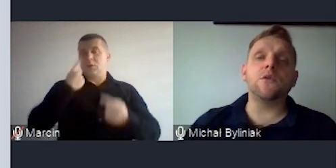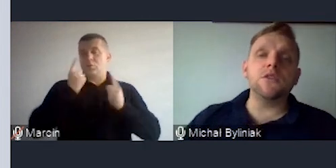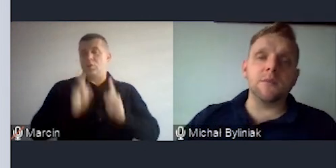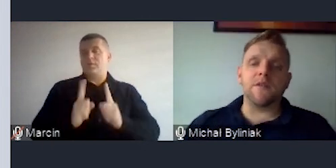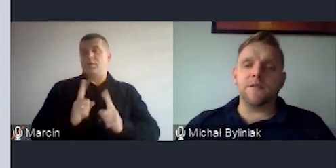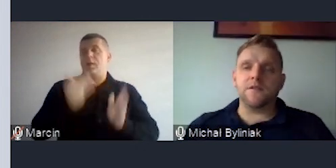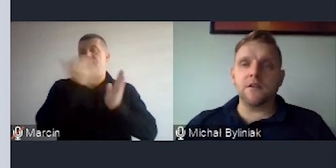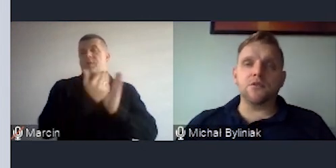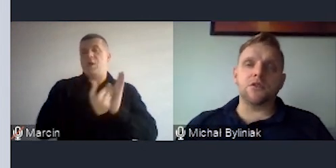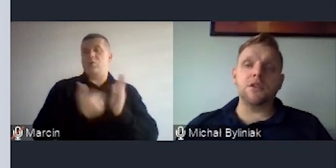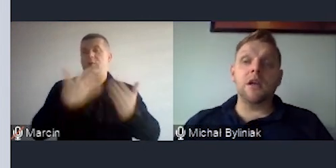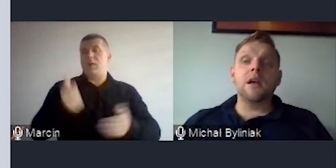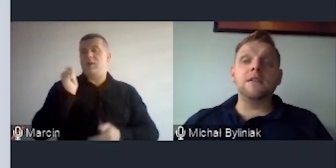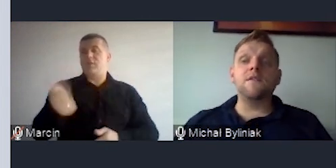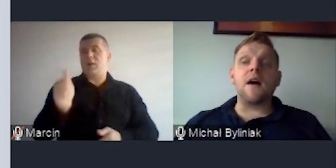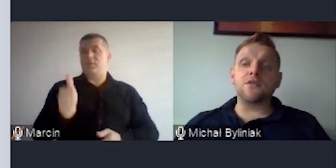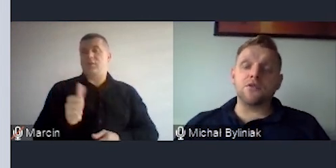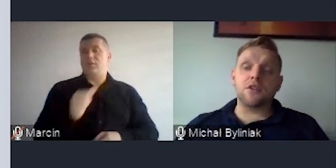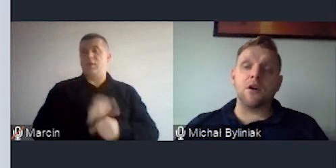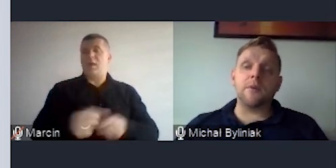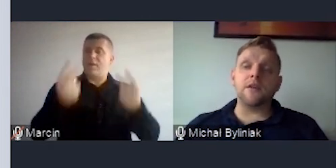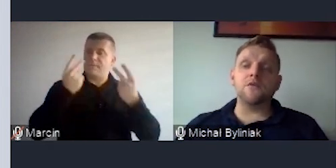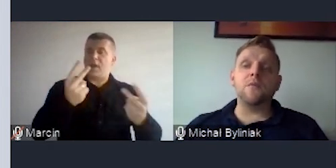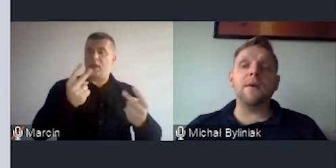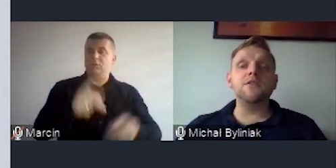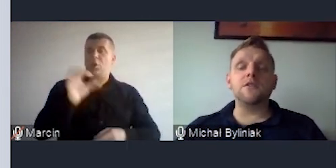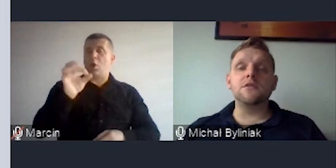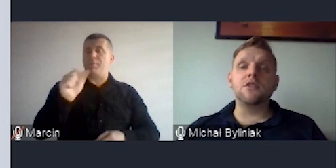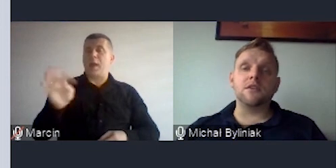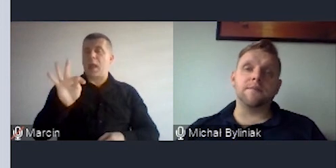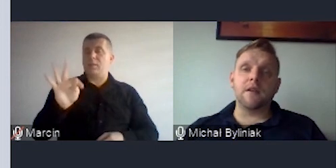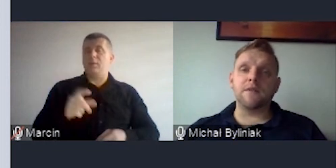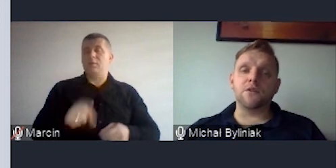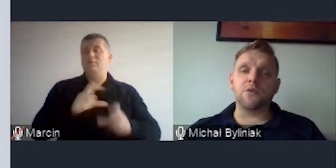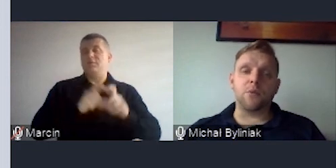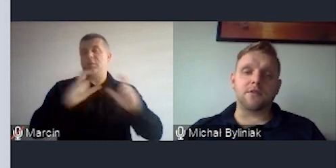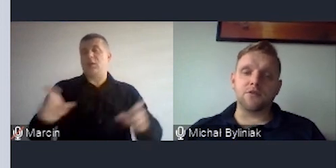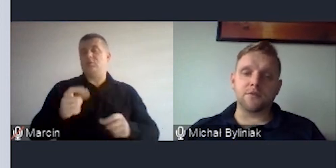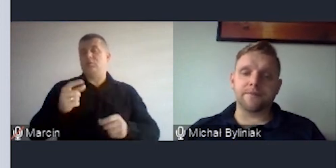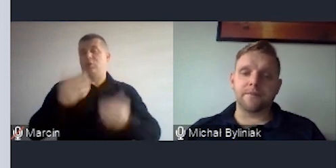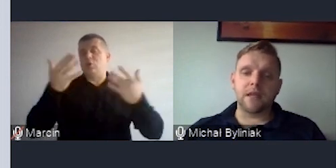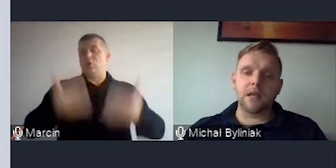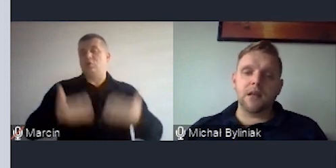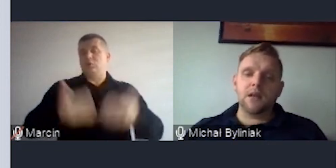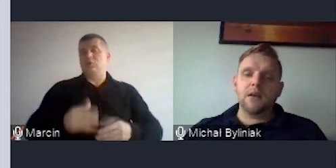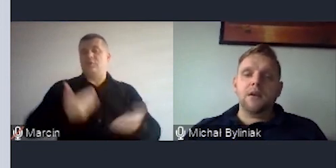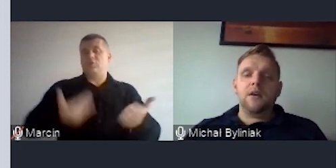że warunkiem kwalifikowalności jest ważność tego operatu w momencie rozliczania we wniosku o płatność.